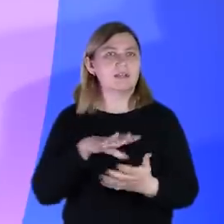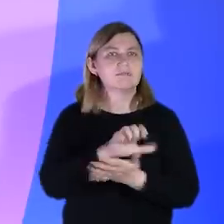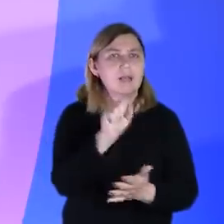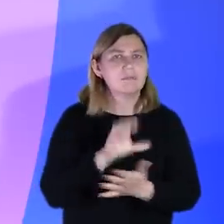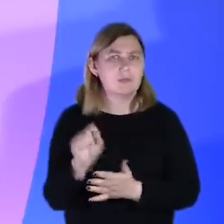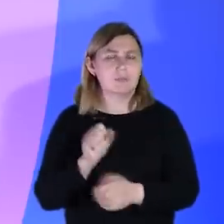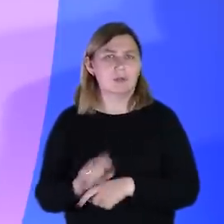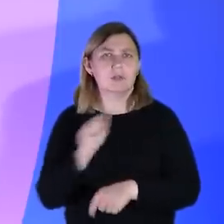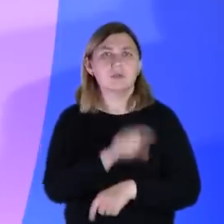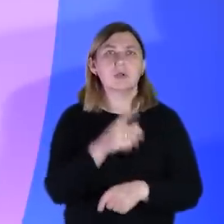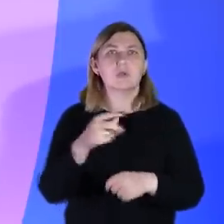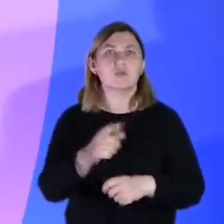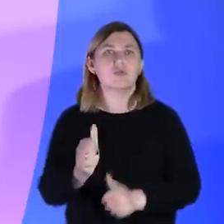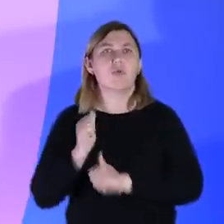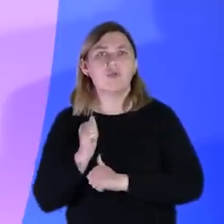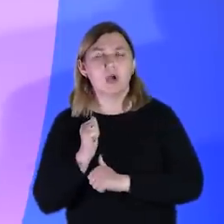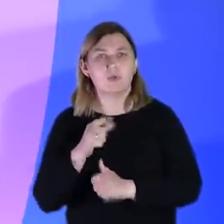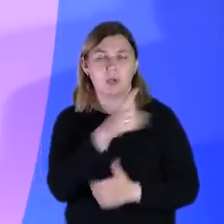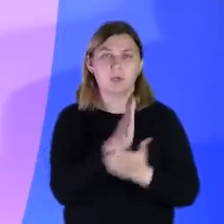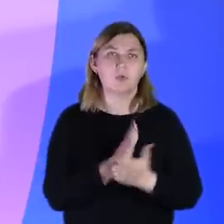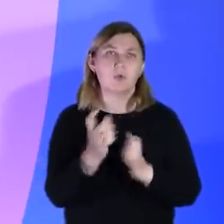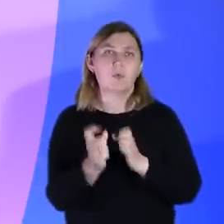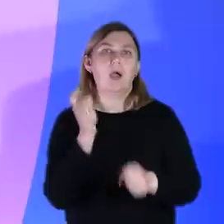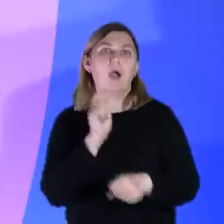przez funkcjonariuszy albo żołnierzy służb kontrwywiadowczych po to,